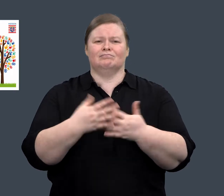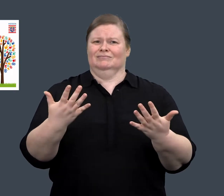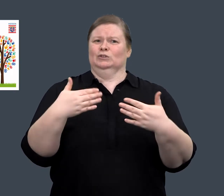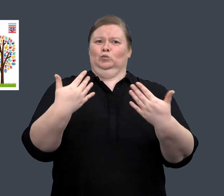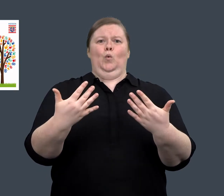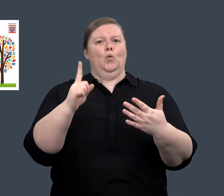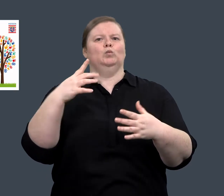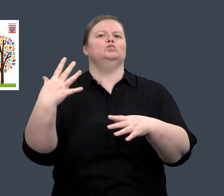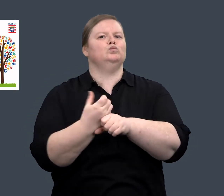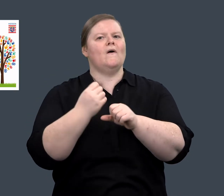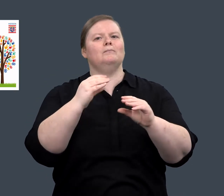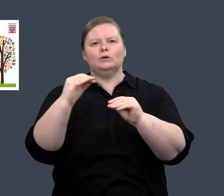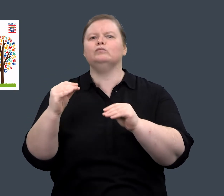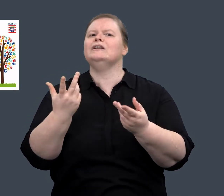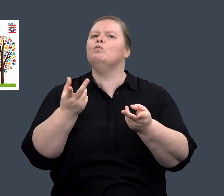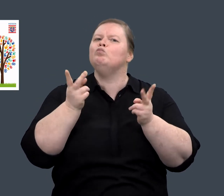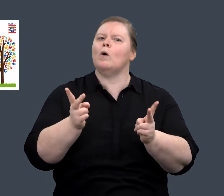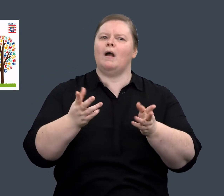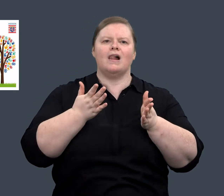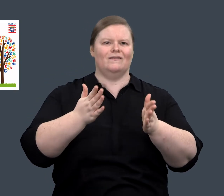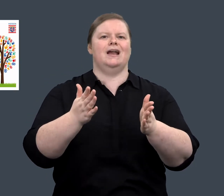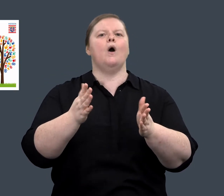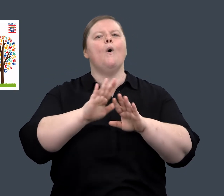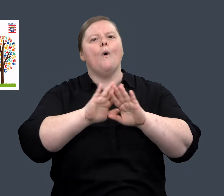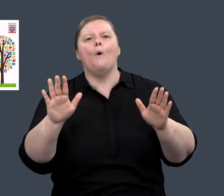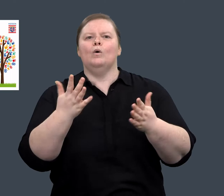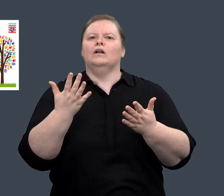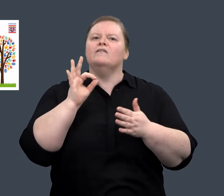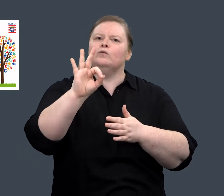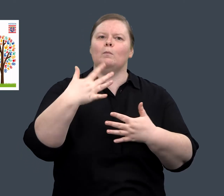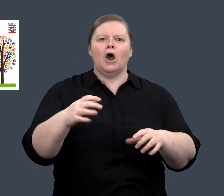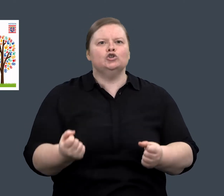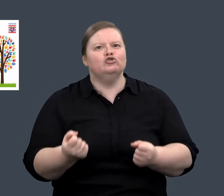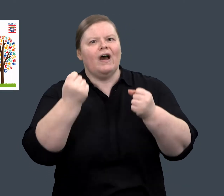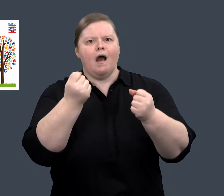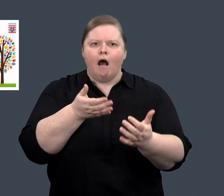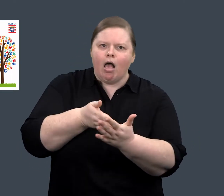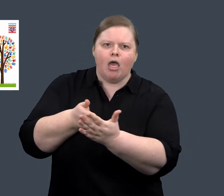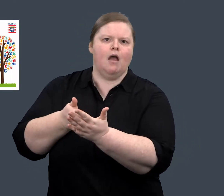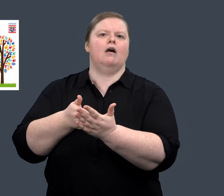Das muss in der allgemein üblichen Weise, ohne besondere Erschwernis